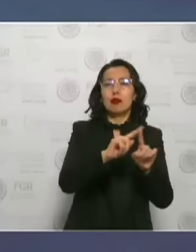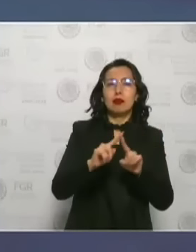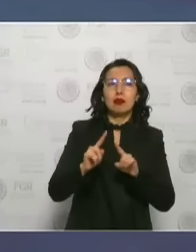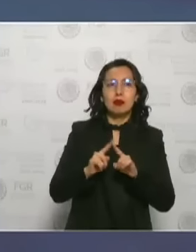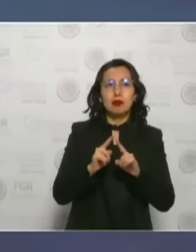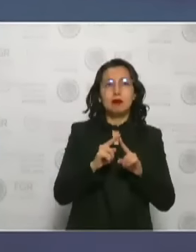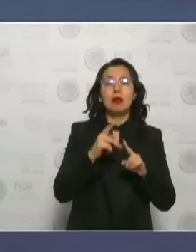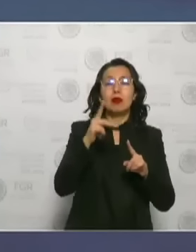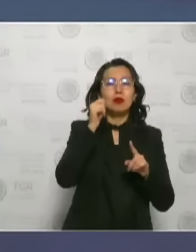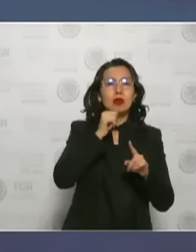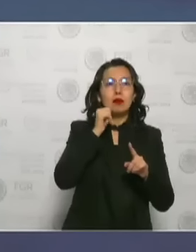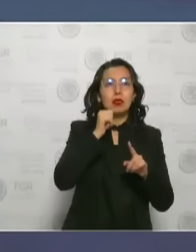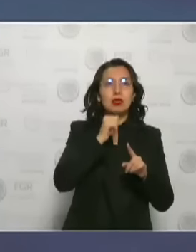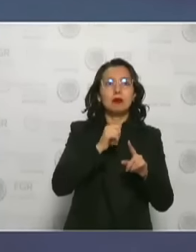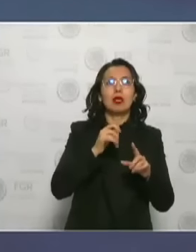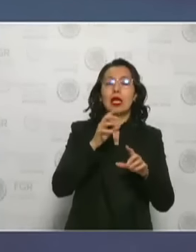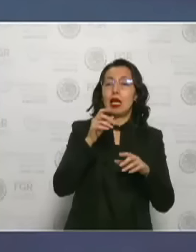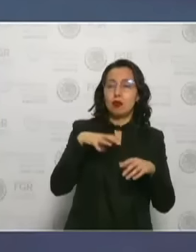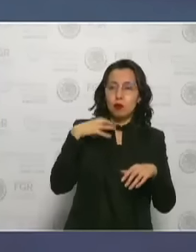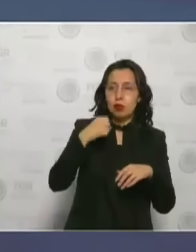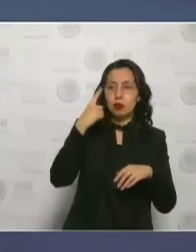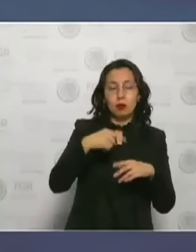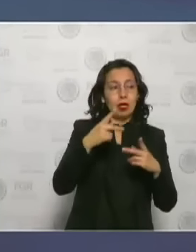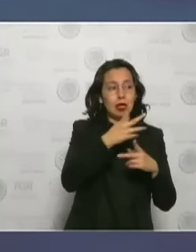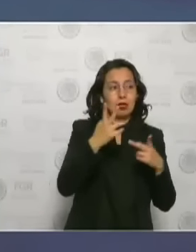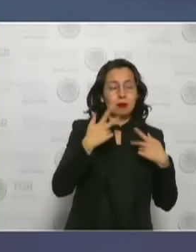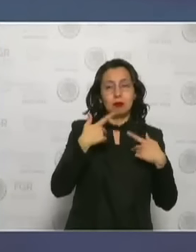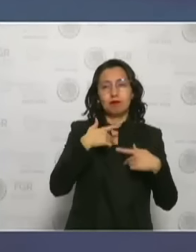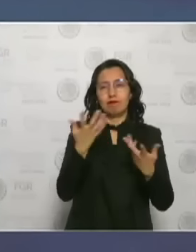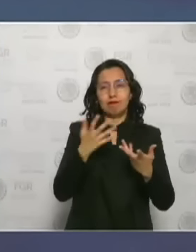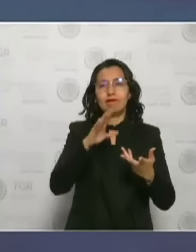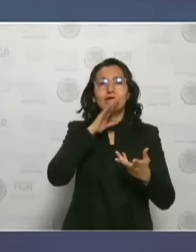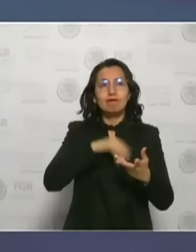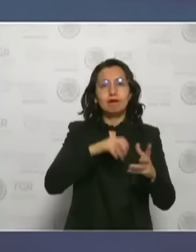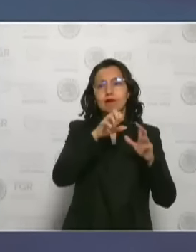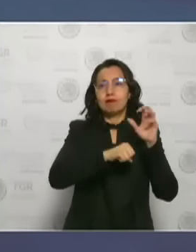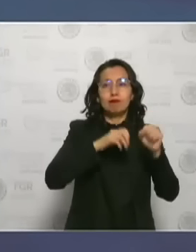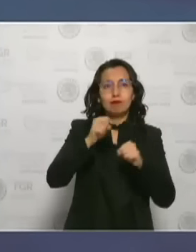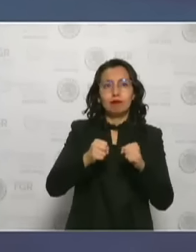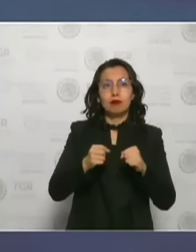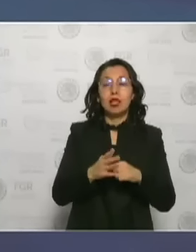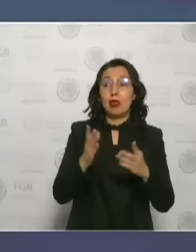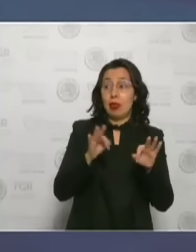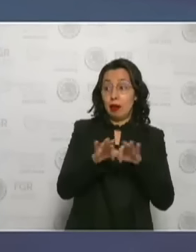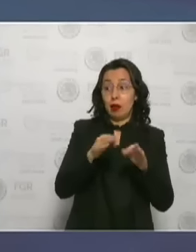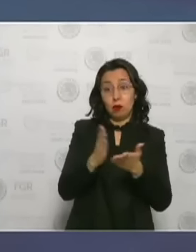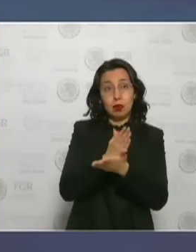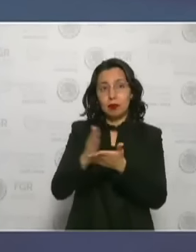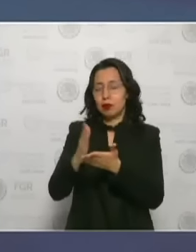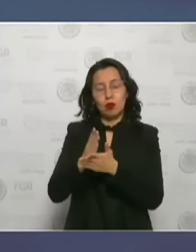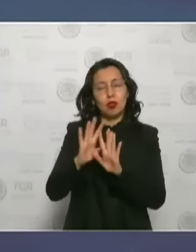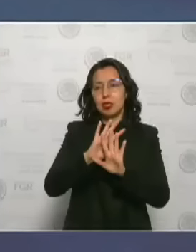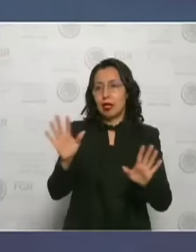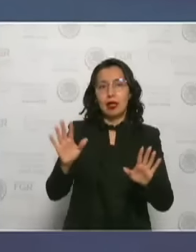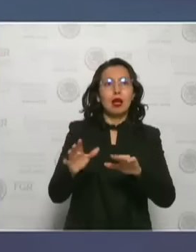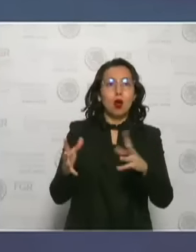una persecución penal estratégica. deja atrás el trabajo aislado y fomenta la coordinación entre